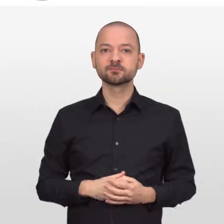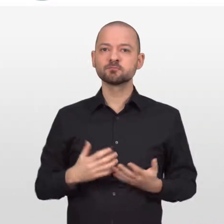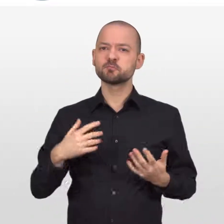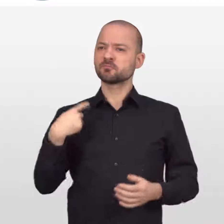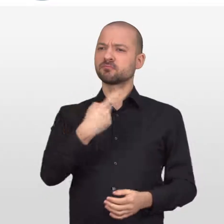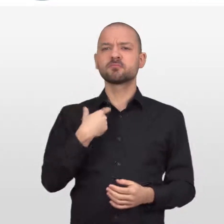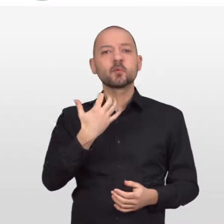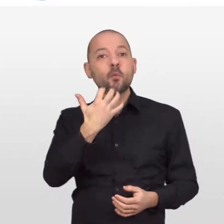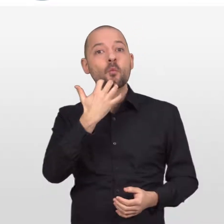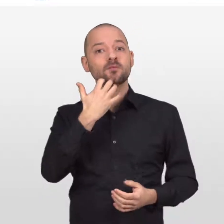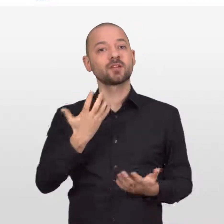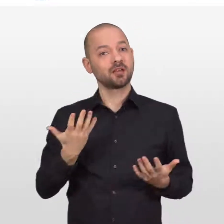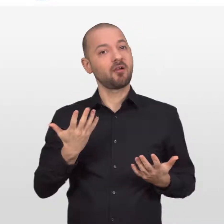Wir hoffen, Doufáme,